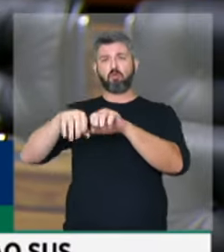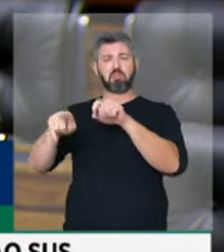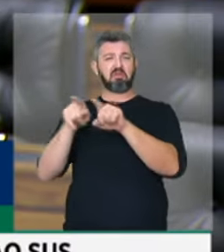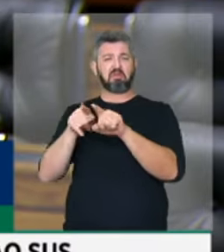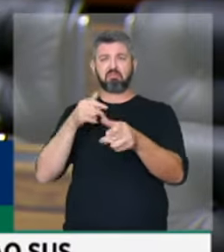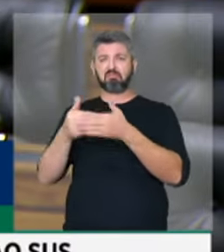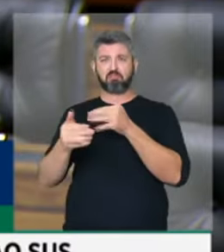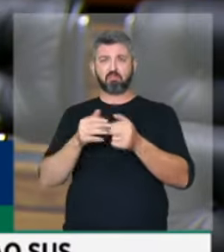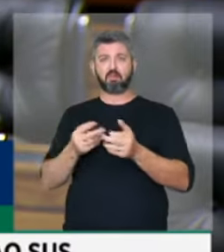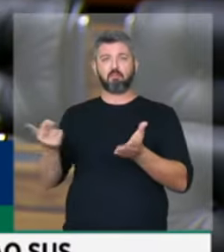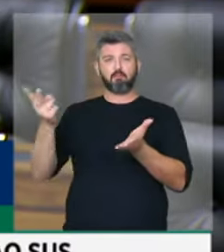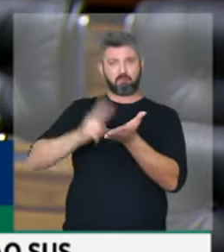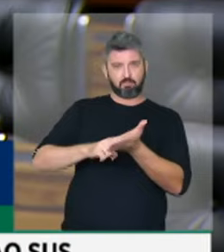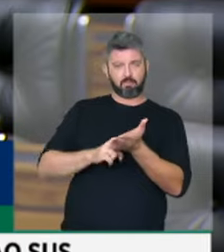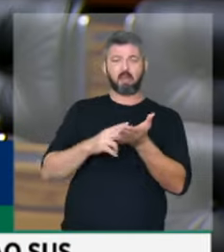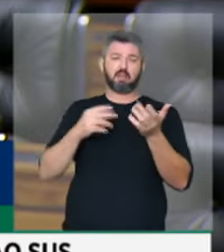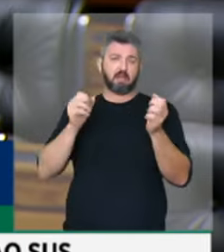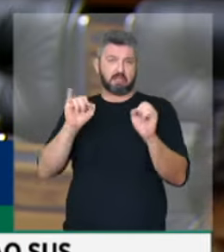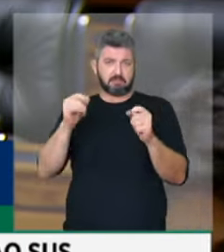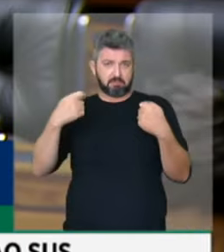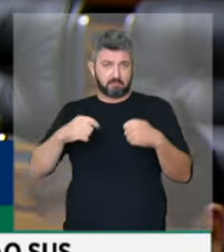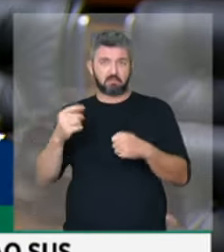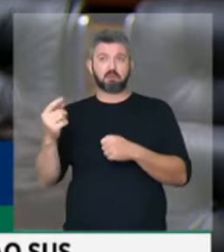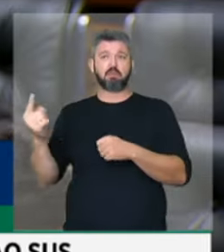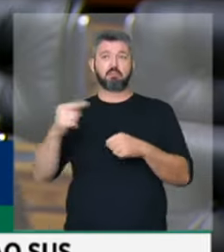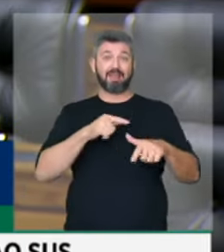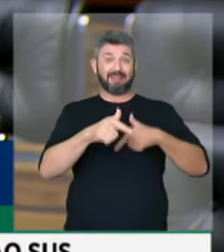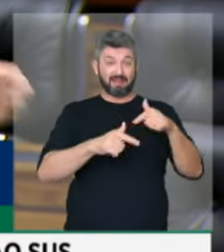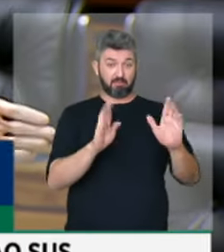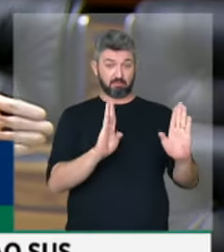FORA, LOGICAMENTE VALIDADES, DOUTOR HIRAN, PARA ATUAR PELO MENOS NO MEIO DA PANDEMIA. ENTÃO A GENTE RETIROU O